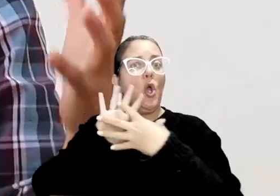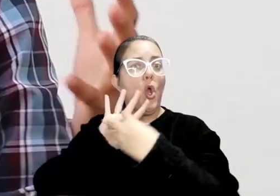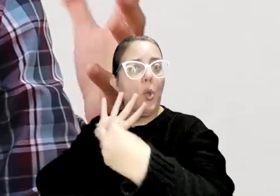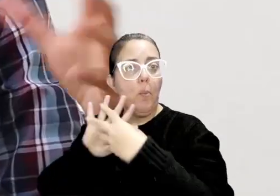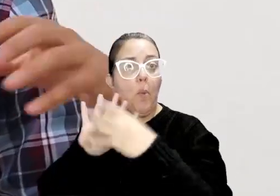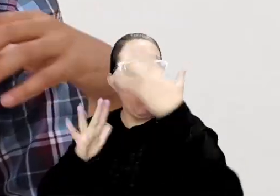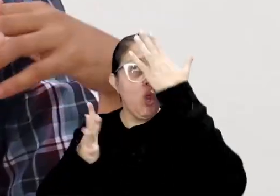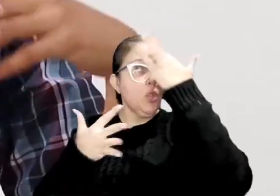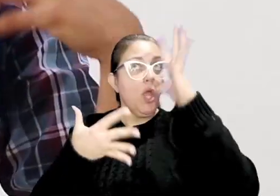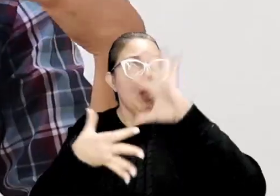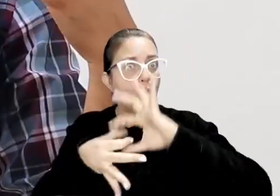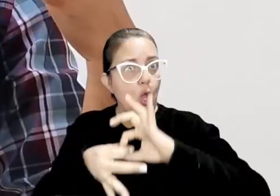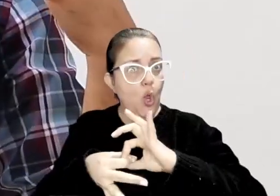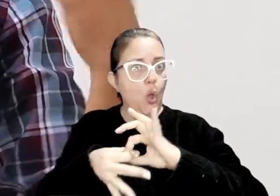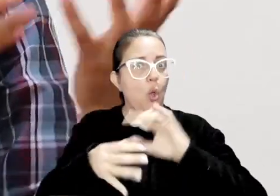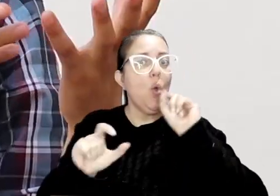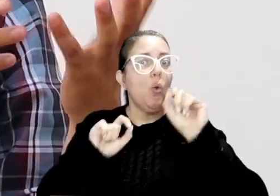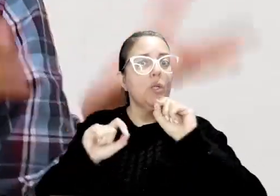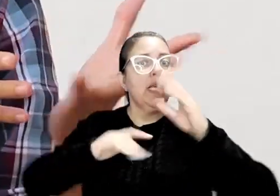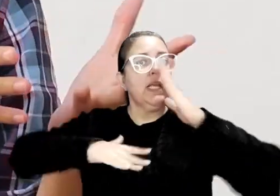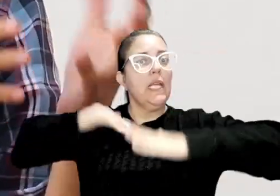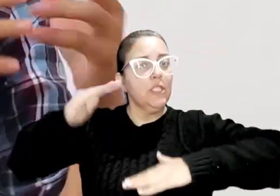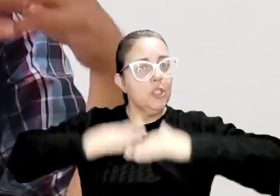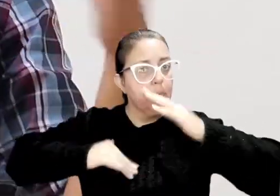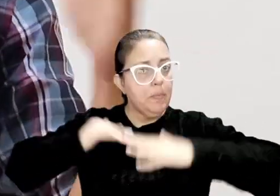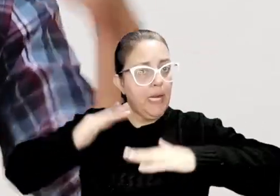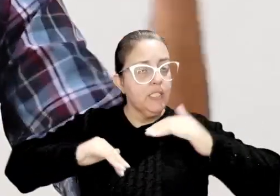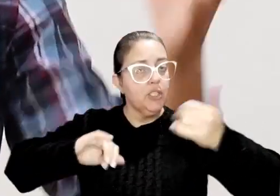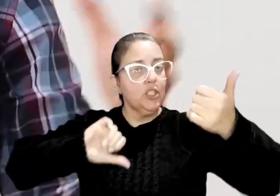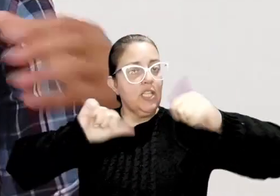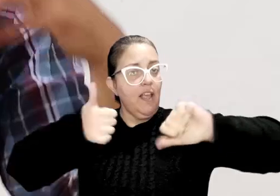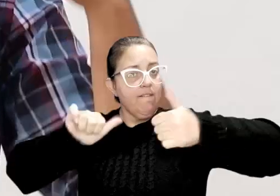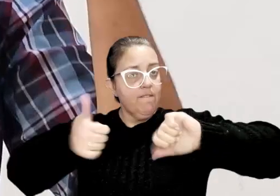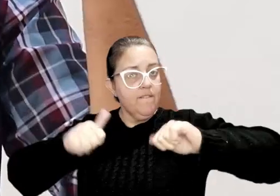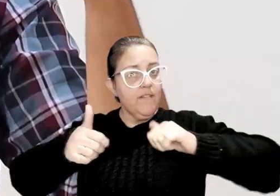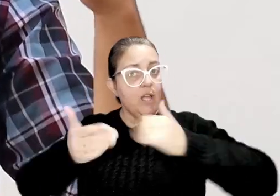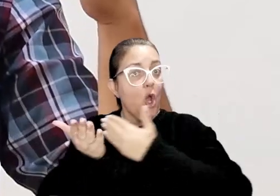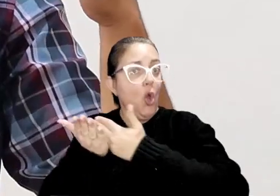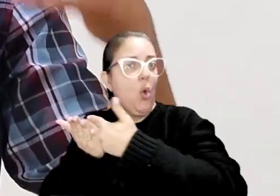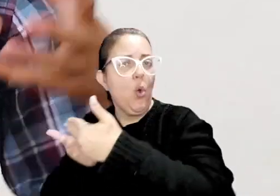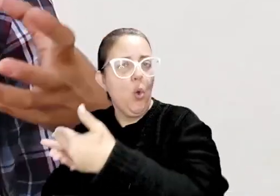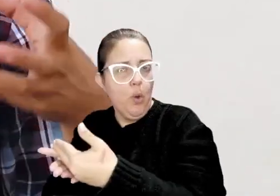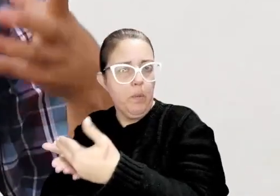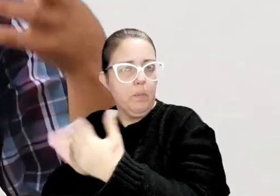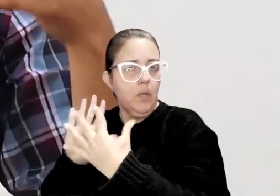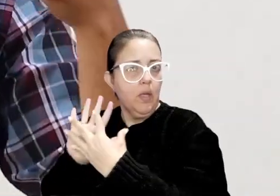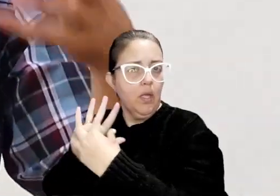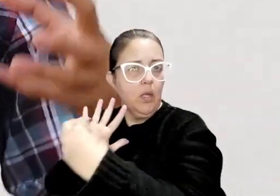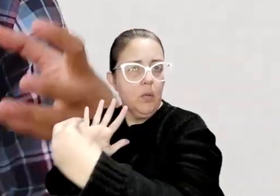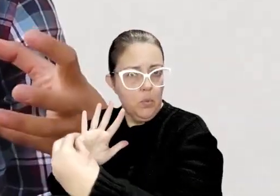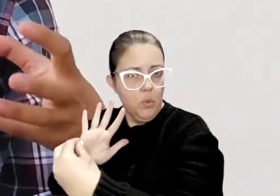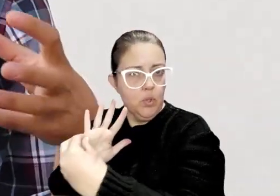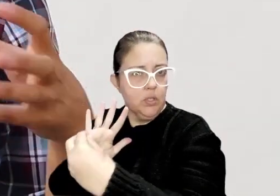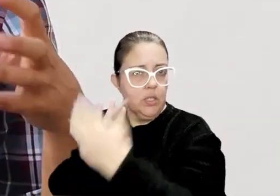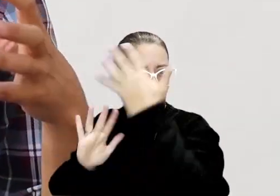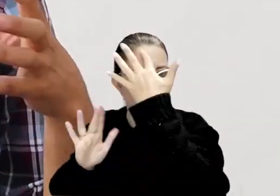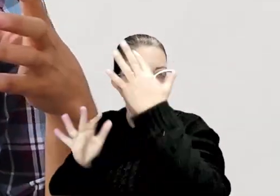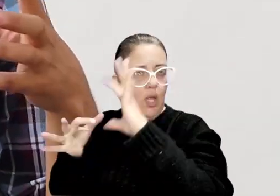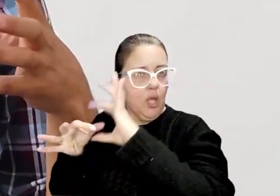nasce com um modelo lógico bem típico do lado dos anos 60 um modelo muito racional tecnocrático eh